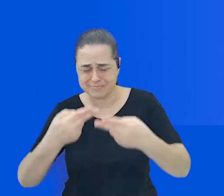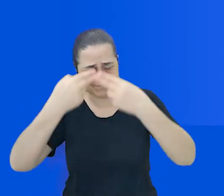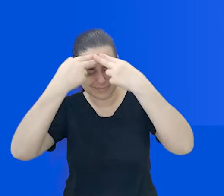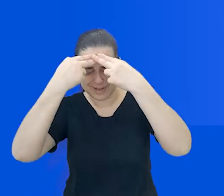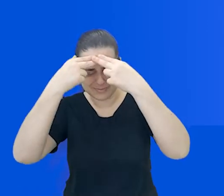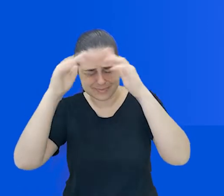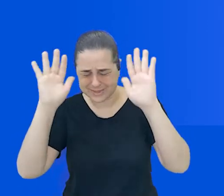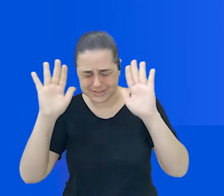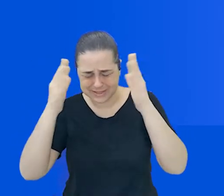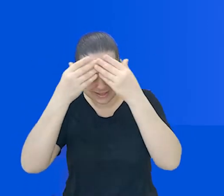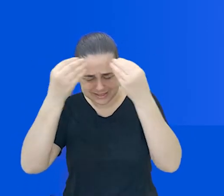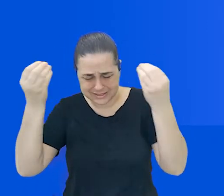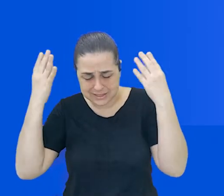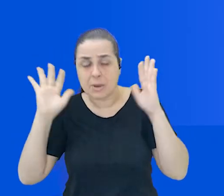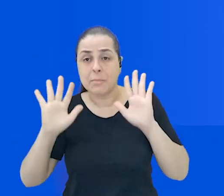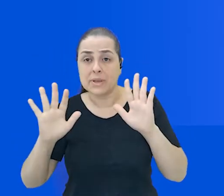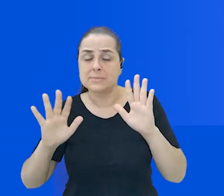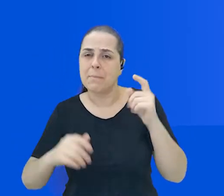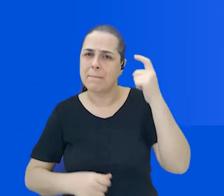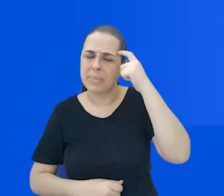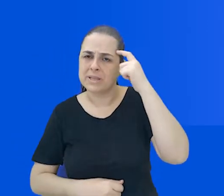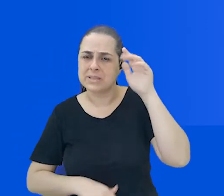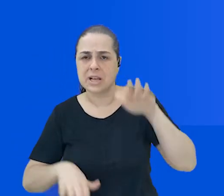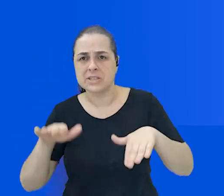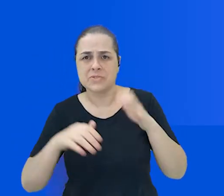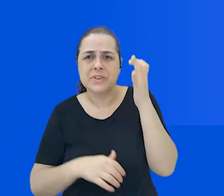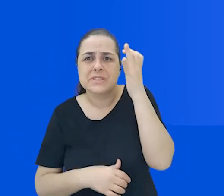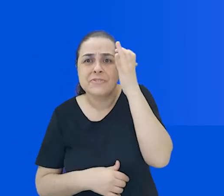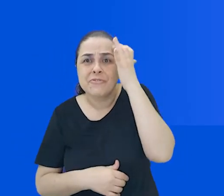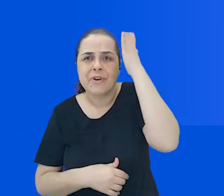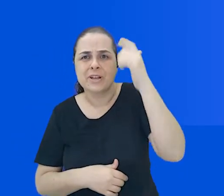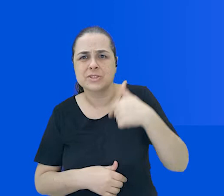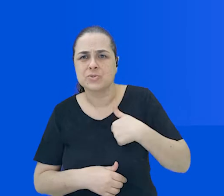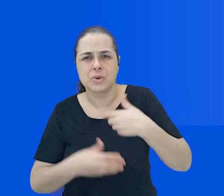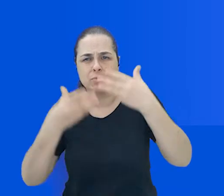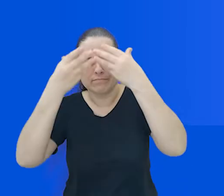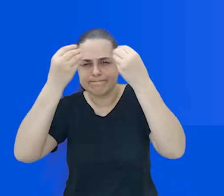Então, às vezes é mais fácil, entre aspas, eu não olhar pra isso, não ver do que dar esse salto